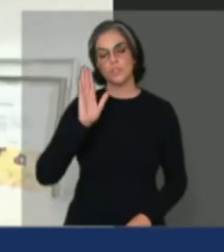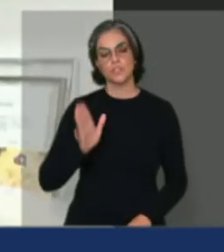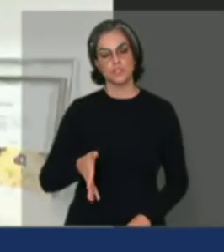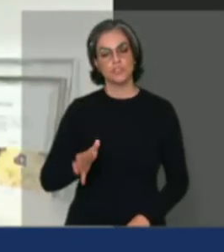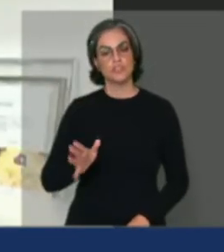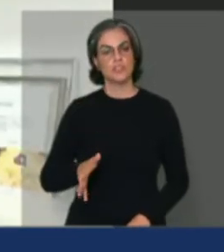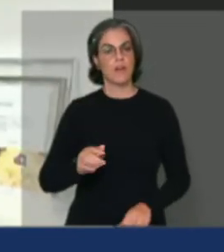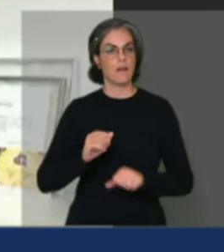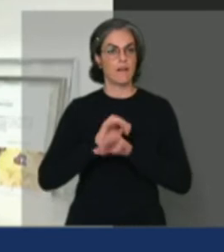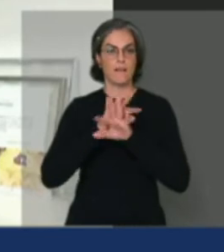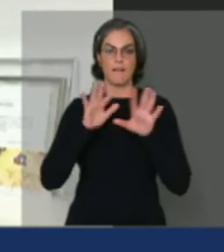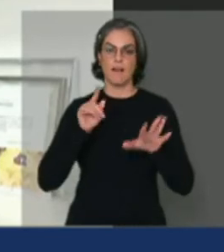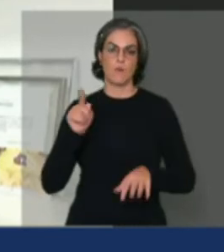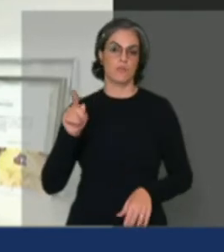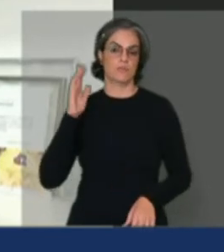JÁ TEM CLAREZA DE NÃO